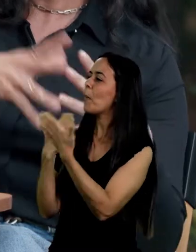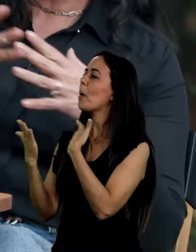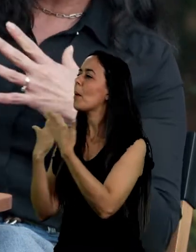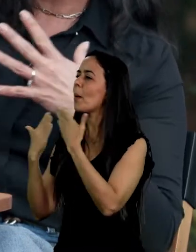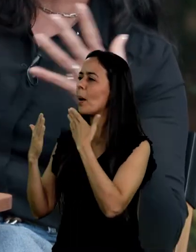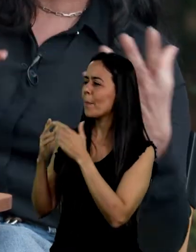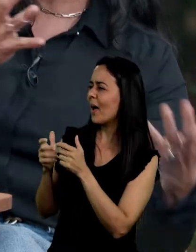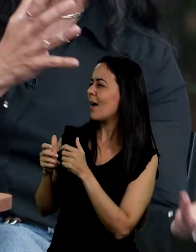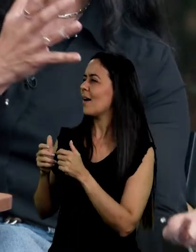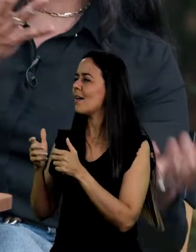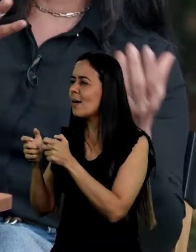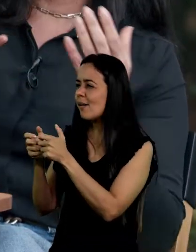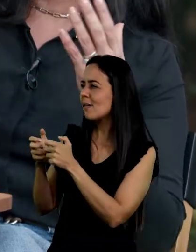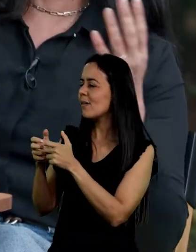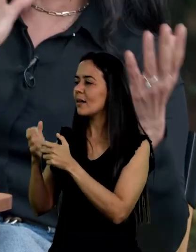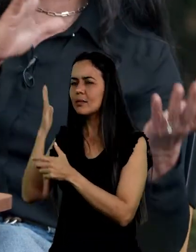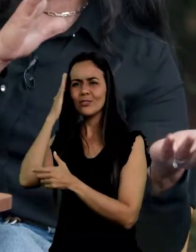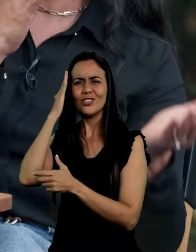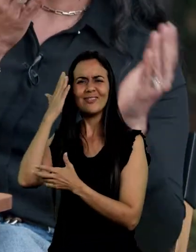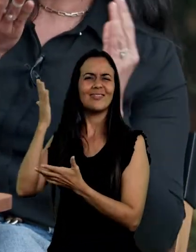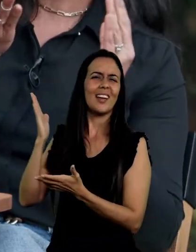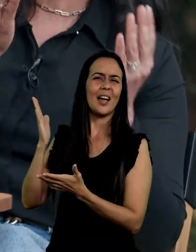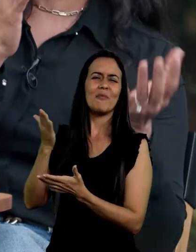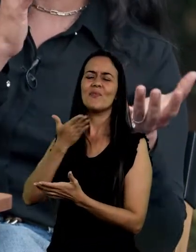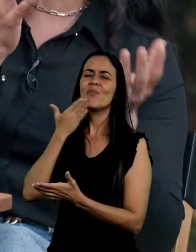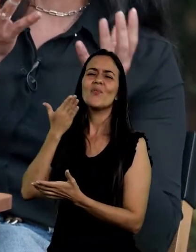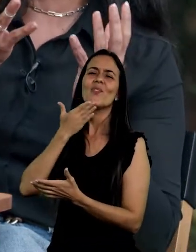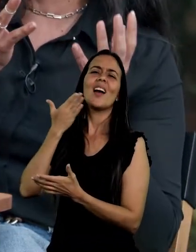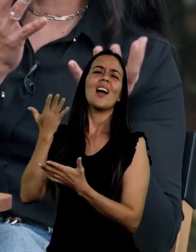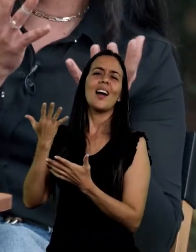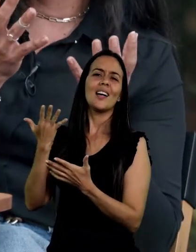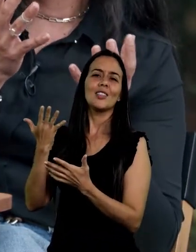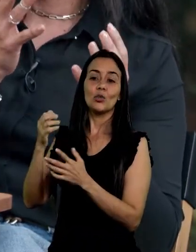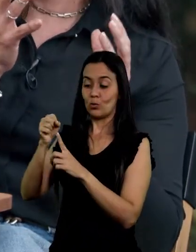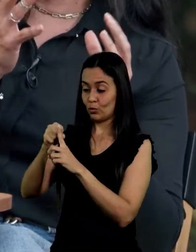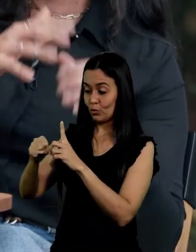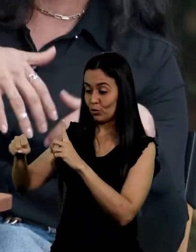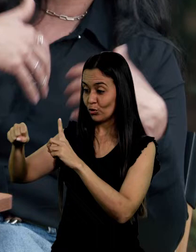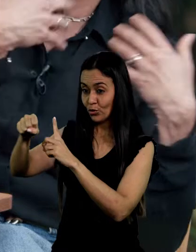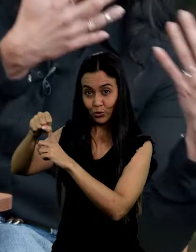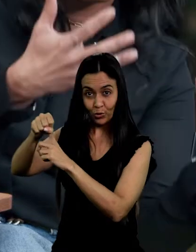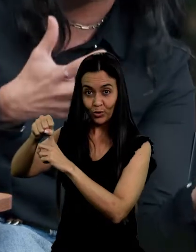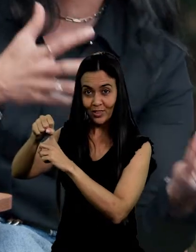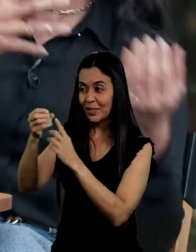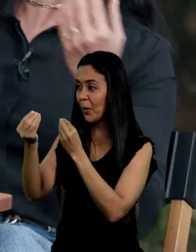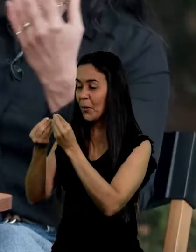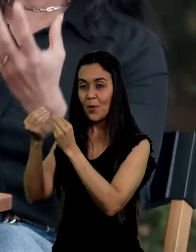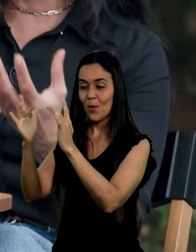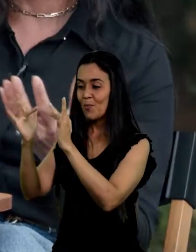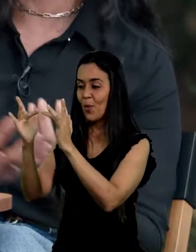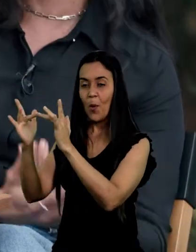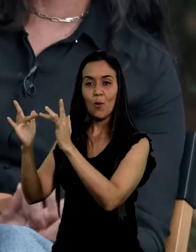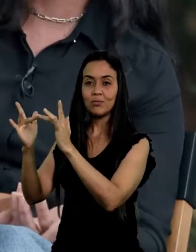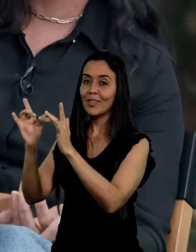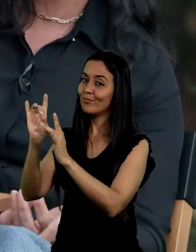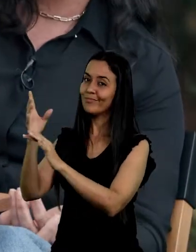ele já tinha esse, vamos dizer, essa socialização híbrida, tinha um presencial e tinha também o virtual.